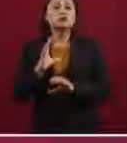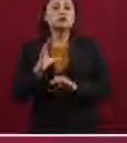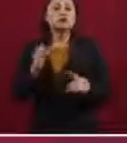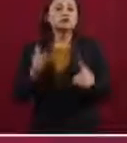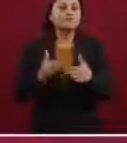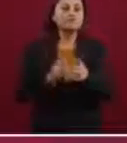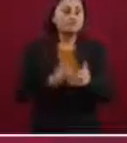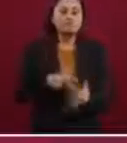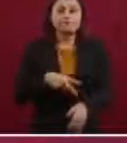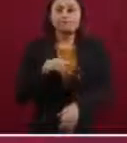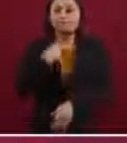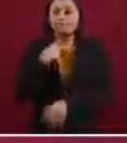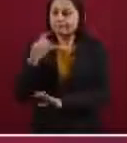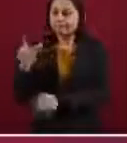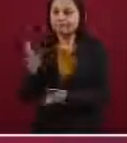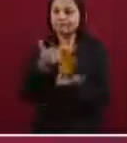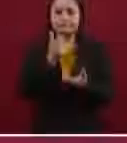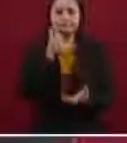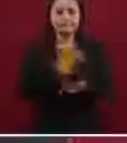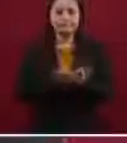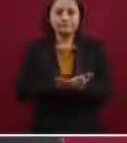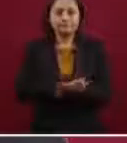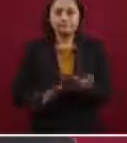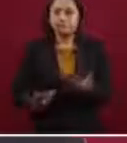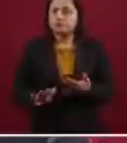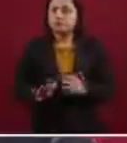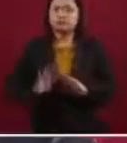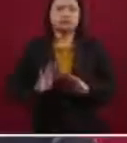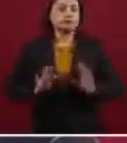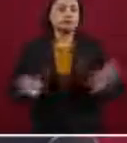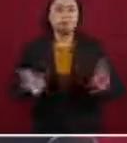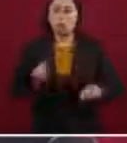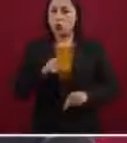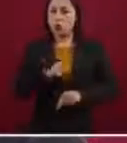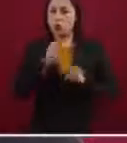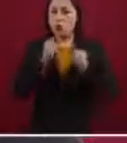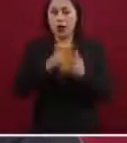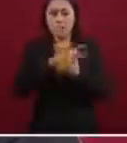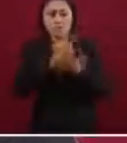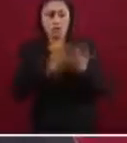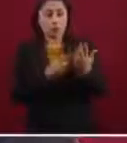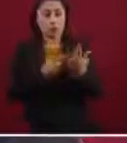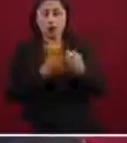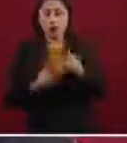o sea, todo lo que se requiera, todo.